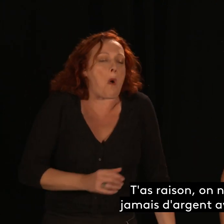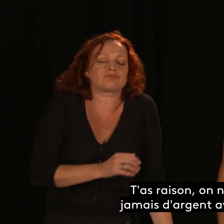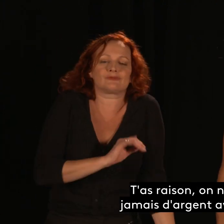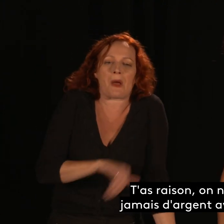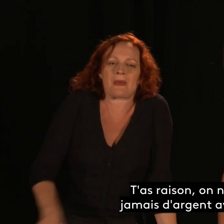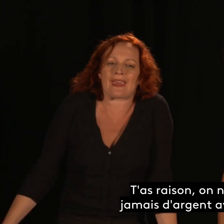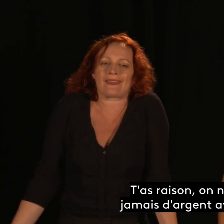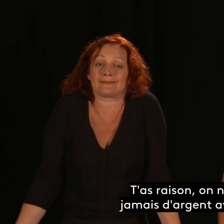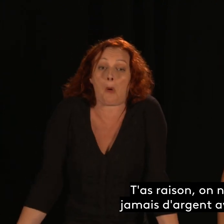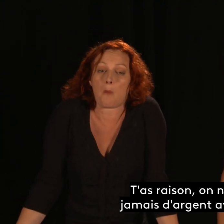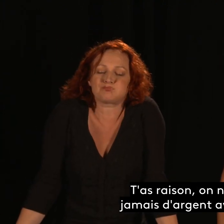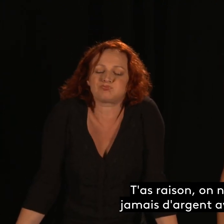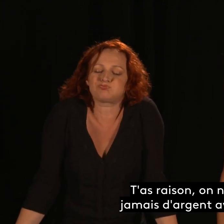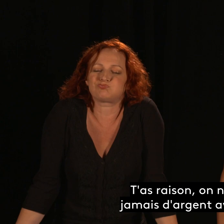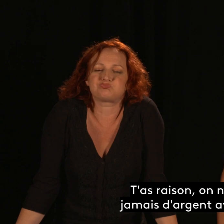T'as raison, on ne gagnera jamais d'argent avec ce truc.